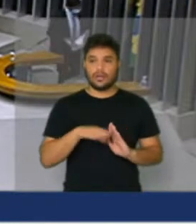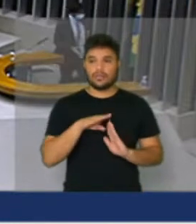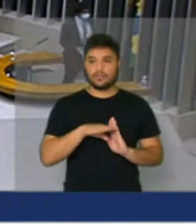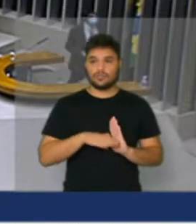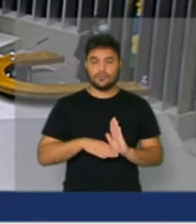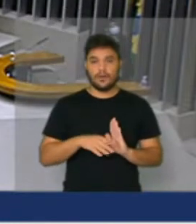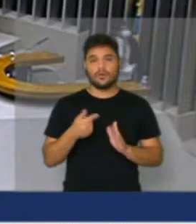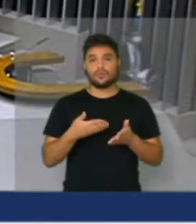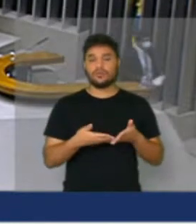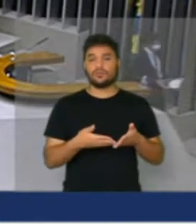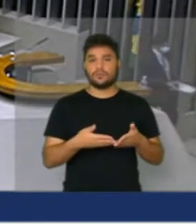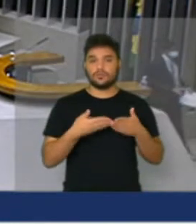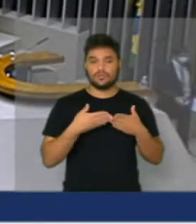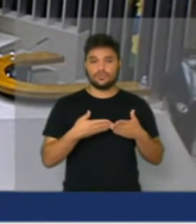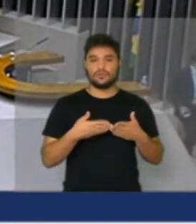PAUTA DO REQUERIMENTO 1943. PARA A CONVOCAÇÃO DO... DO